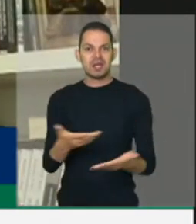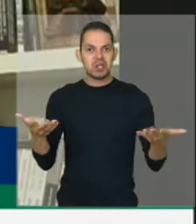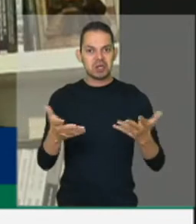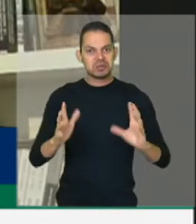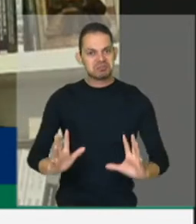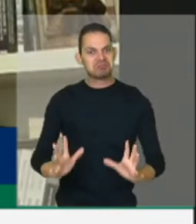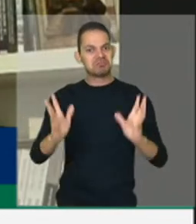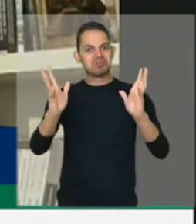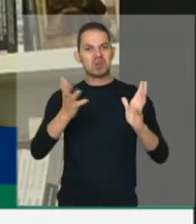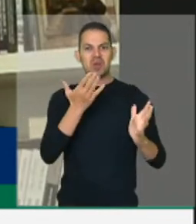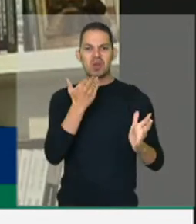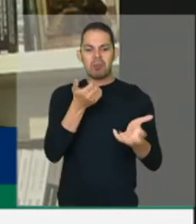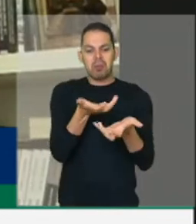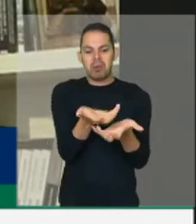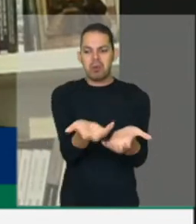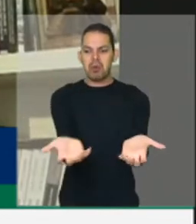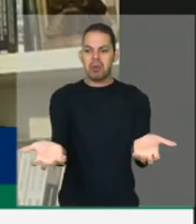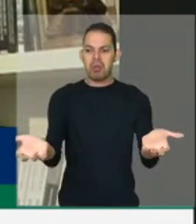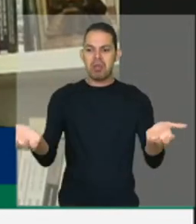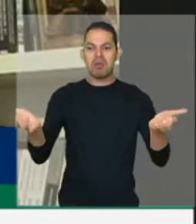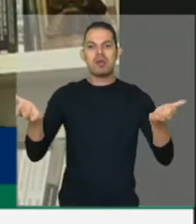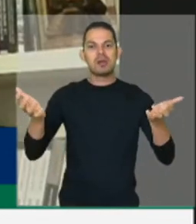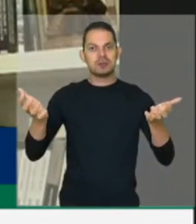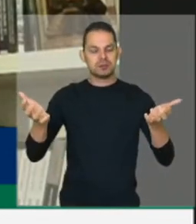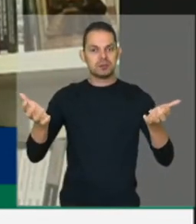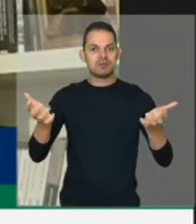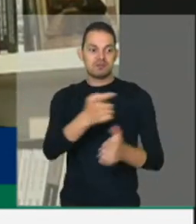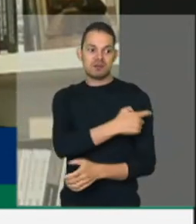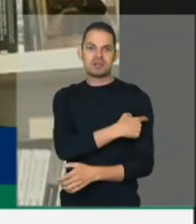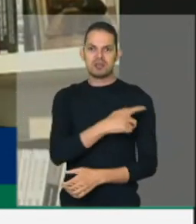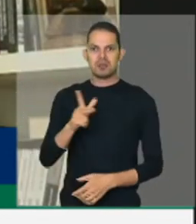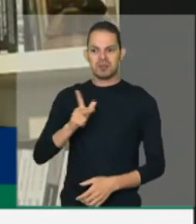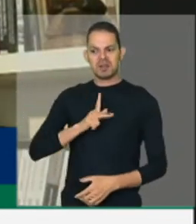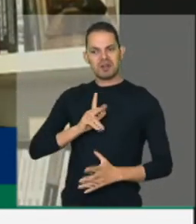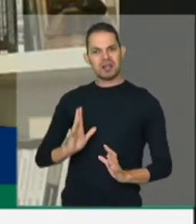NO CAMAROTE... DA VACINA PRIVADA. MAS BOLSONARO NÃO